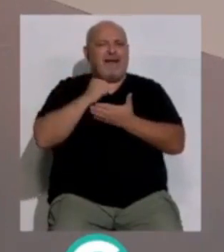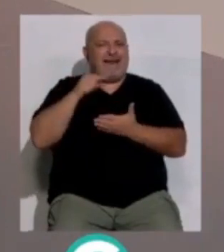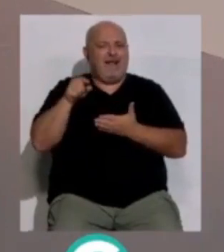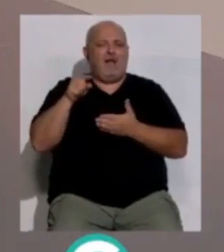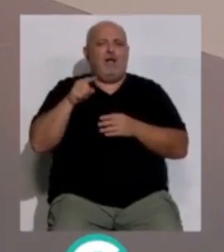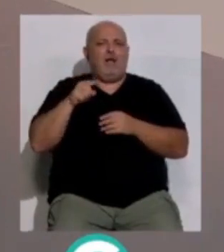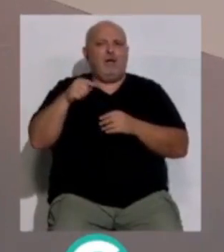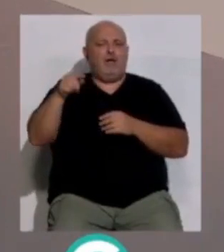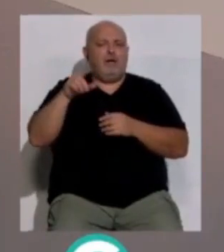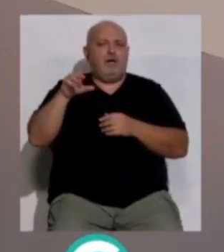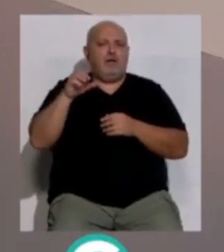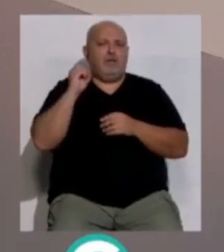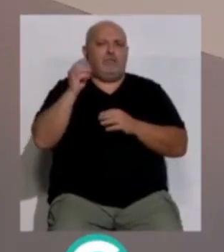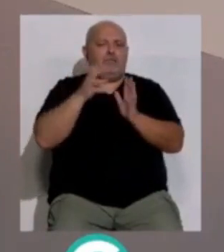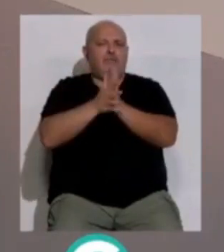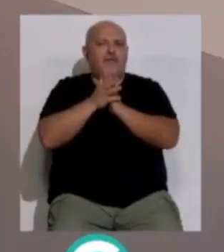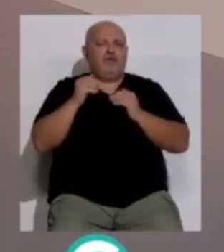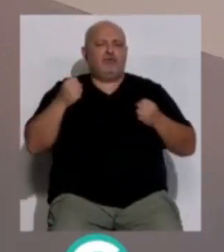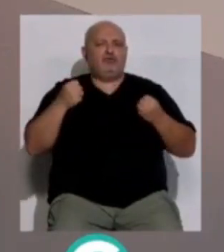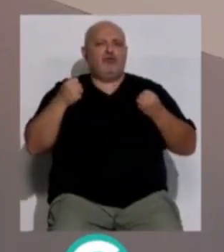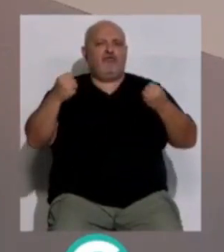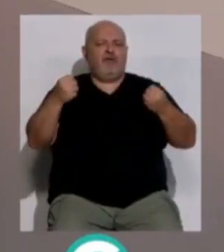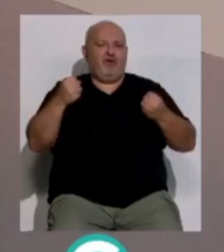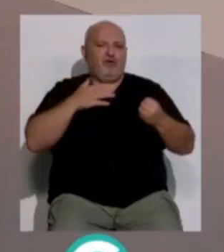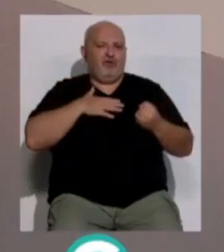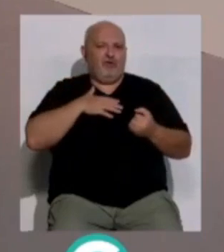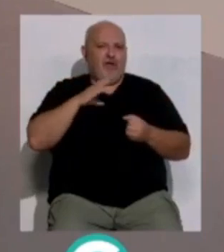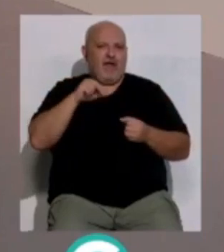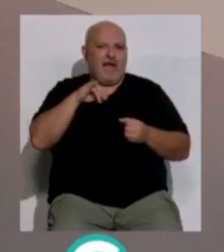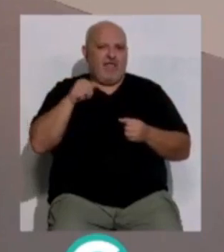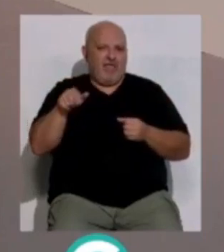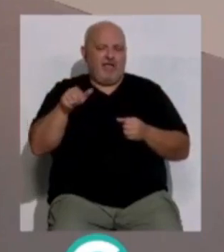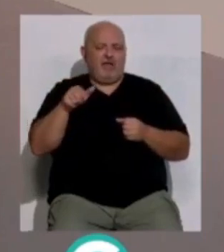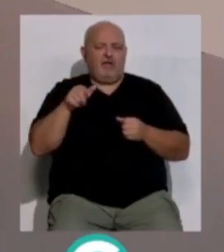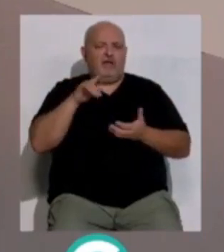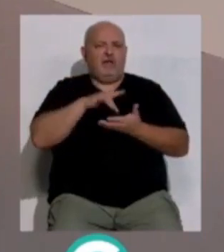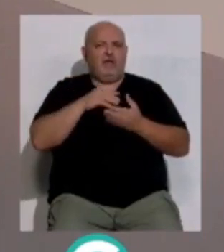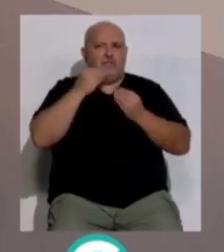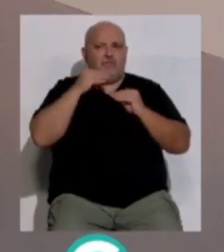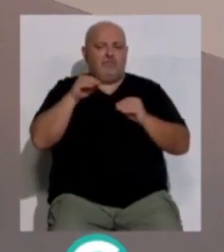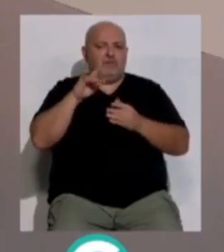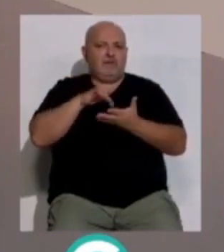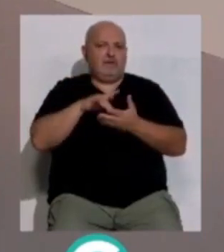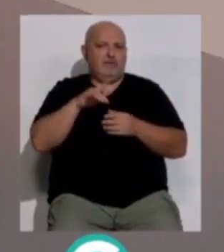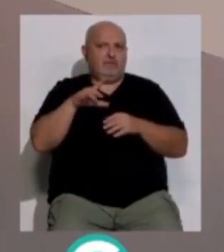a ser el próximo pregonero del trofeo Ramón de Carranza va a suplir en este caso va a tomar el